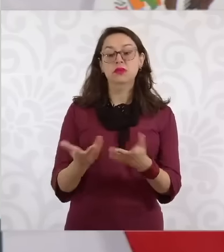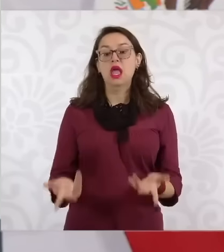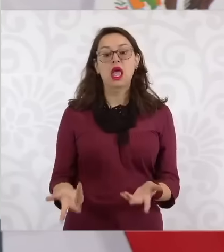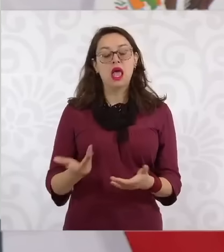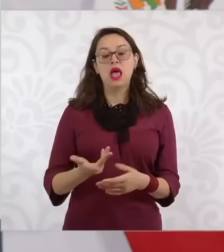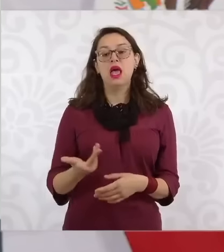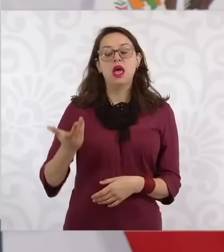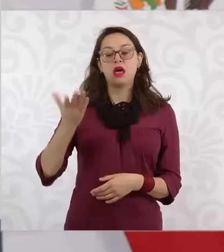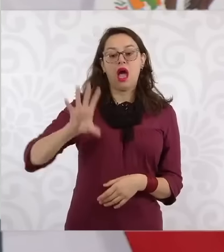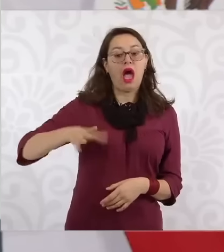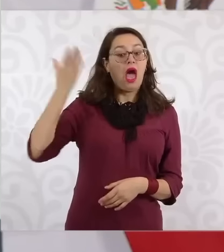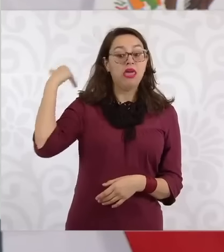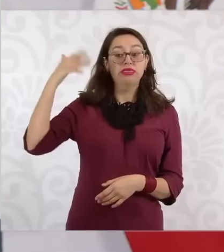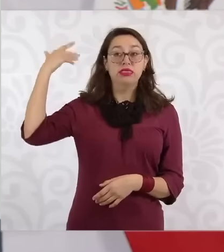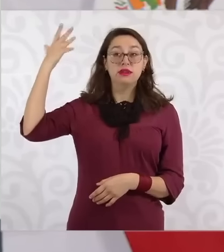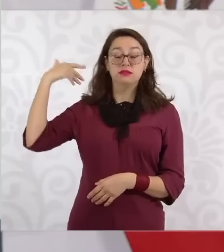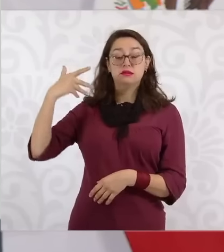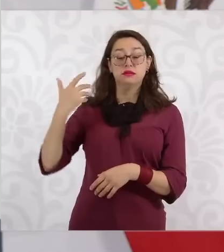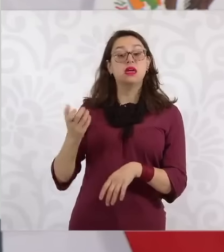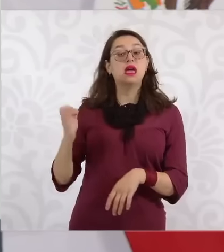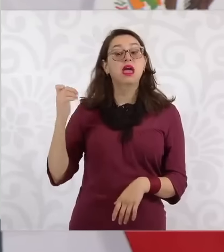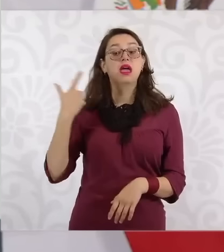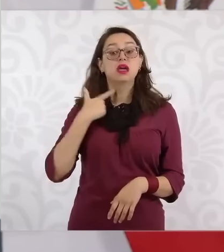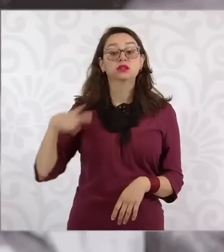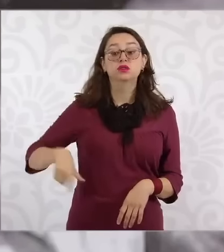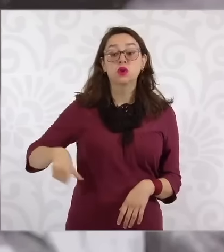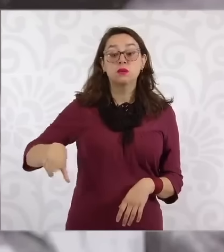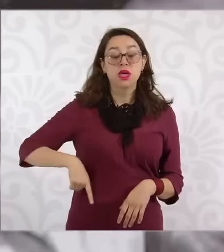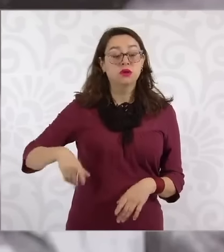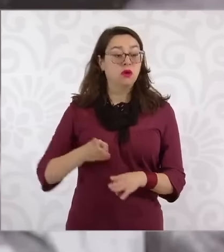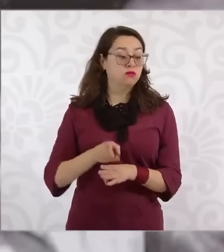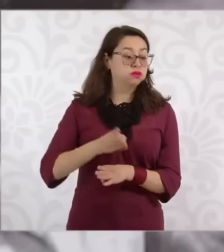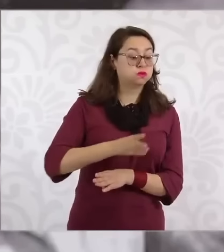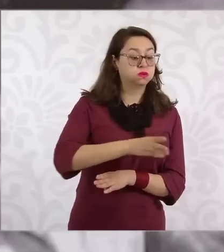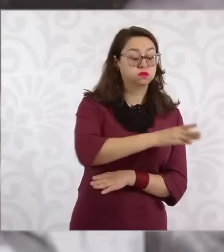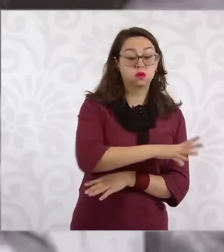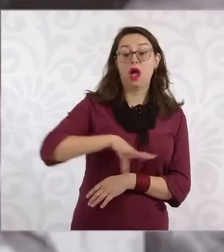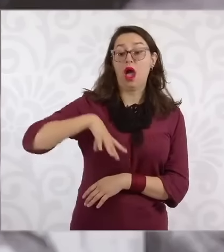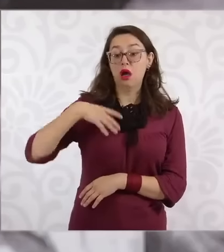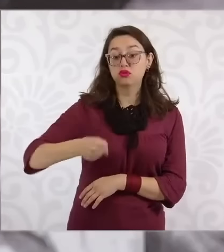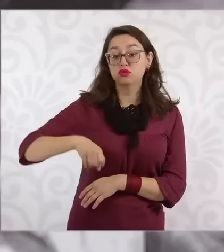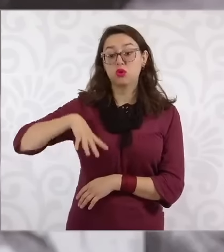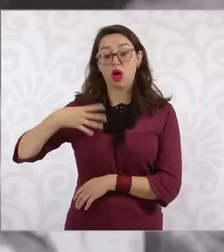utilizaban en otros gobiernos históricamente, están bien alineados para que pueda haber